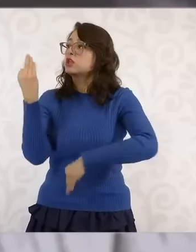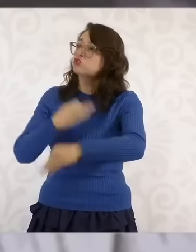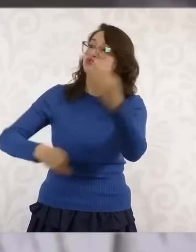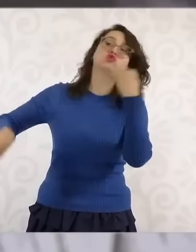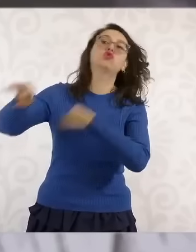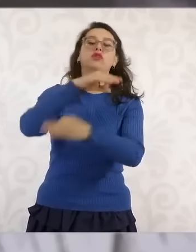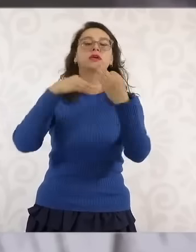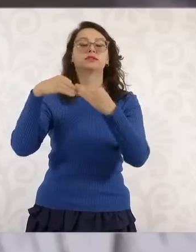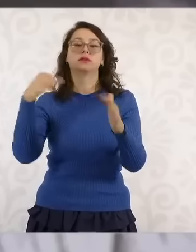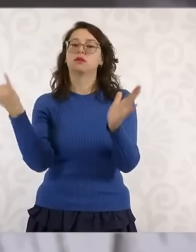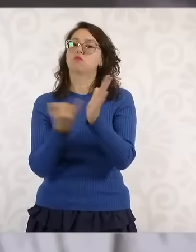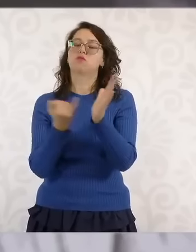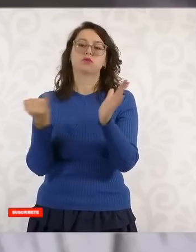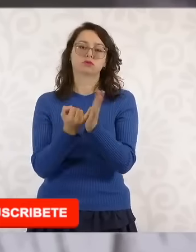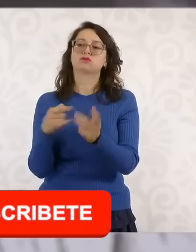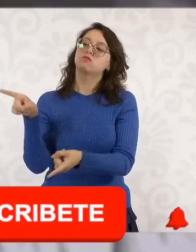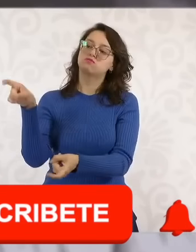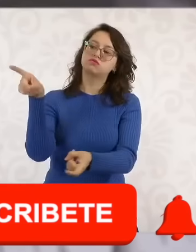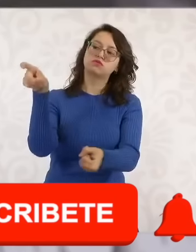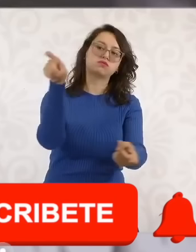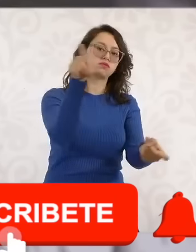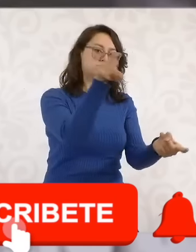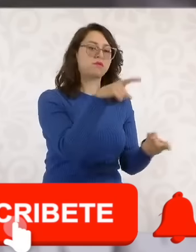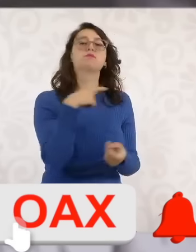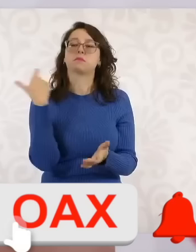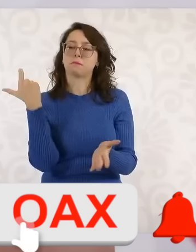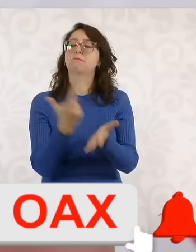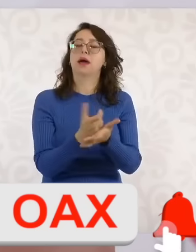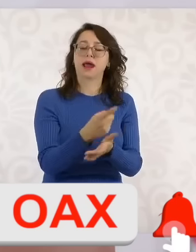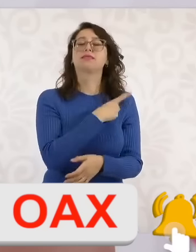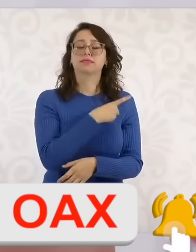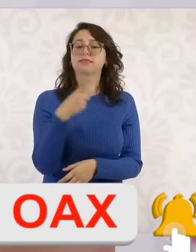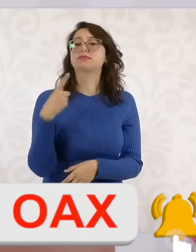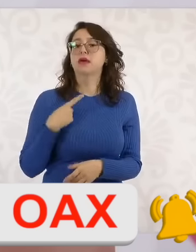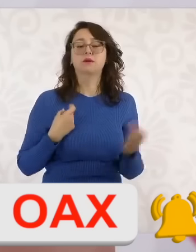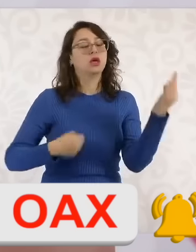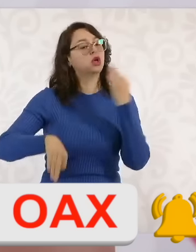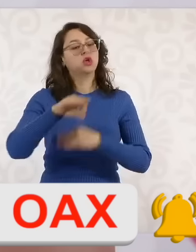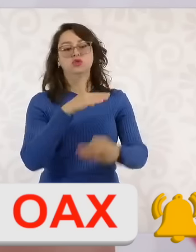proporcional y equitativa, como disponen las leyes, por lo que invitamos a estas empresas